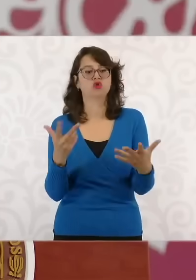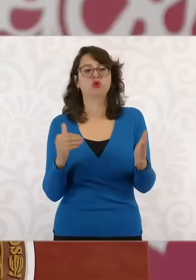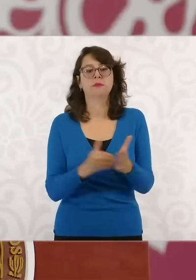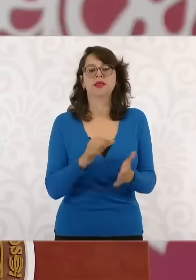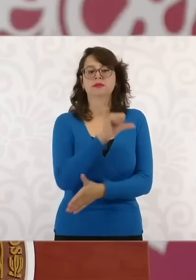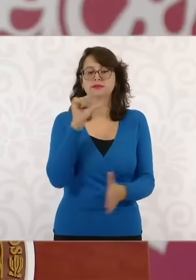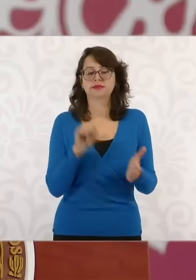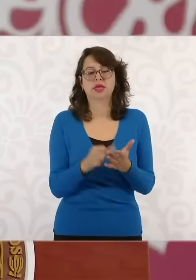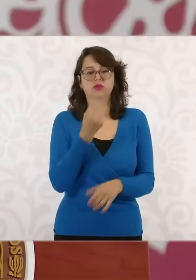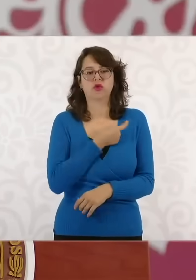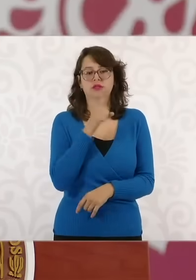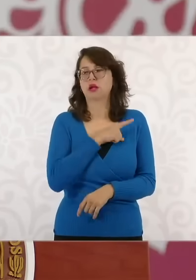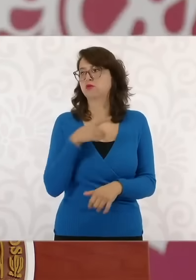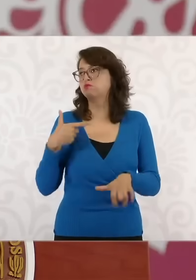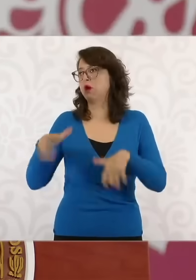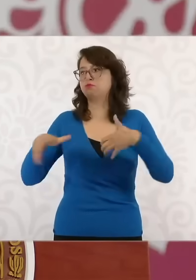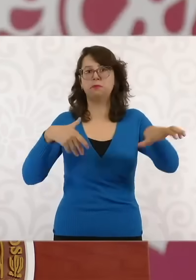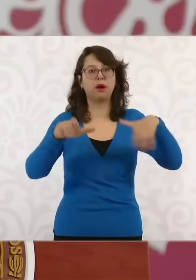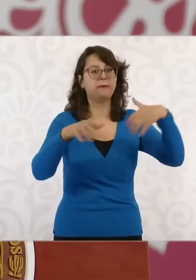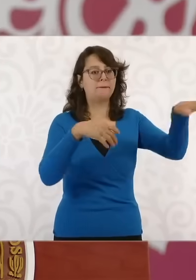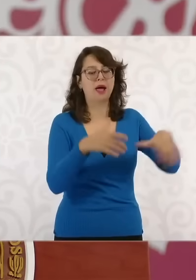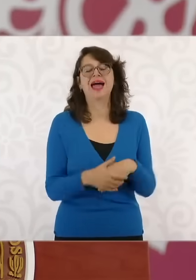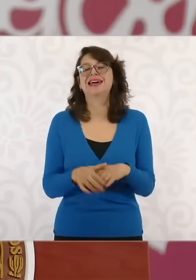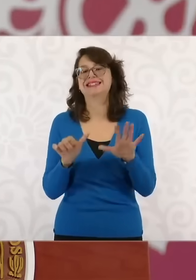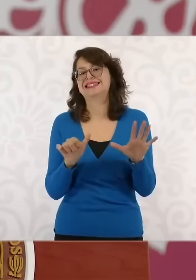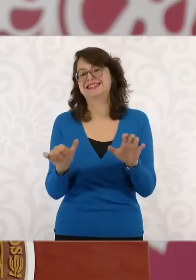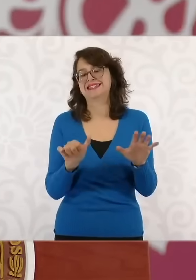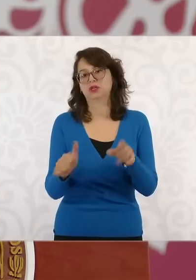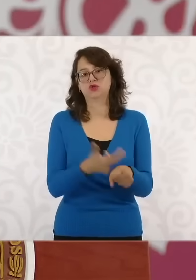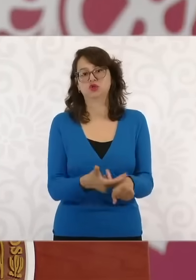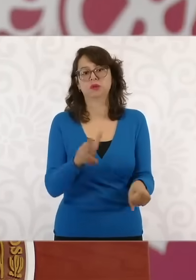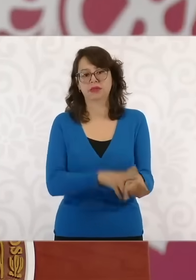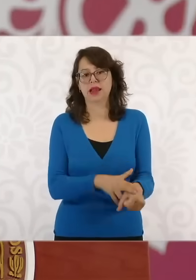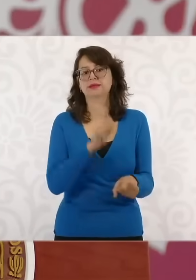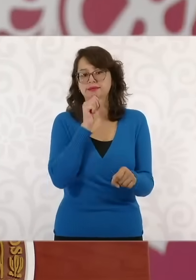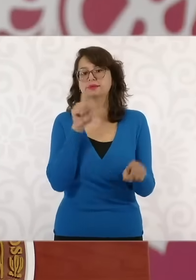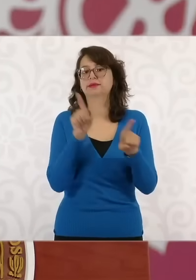y los más de 600 hospitales eh también en una sola semana eh posterior a la de primer nivel